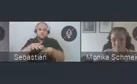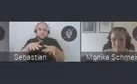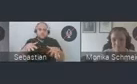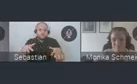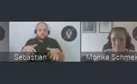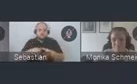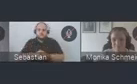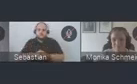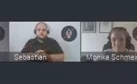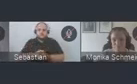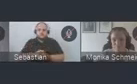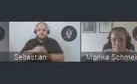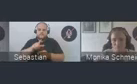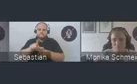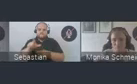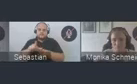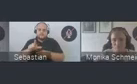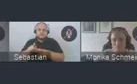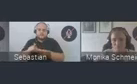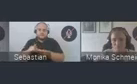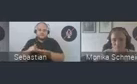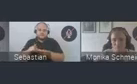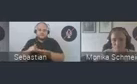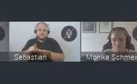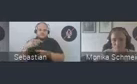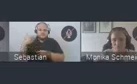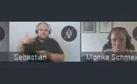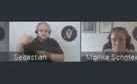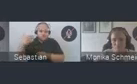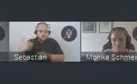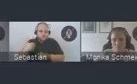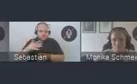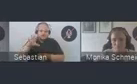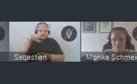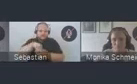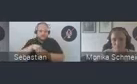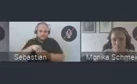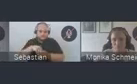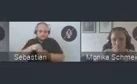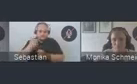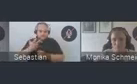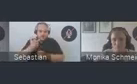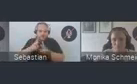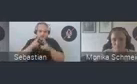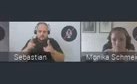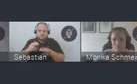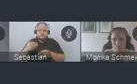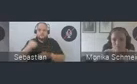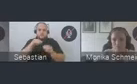Mieliśmy np. 12 łącznie z tymi, ale 12 webinariów przez ten czas, udało nam się przeszkolić,